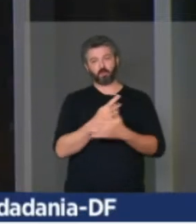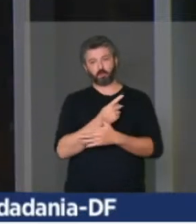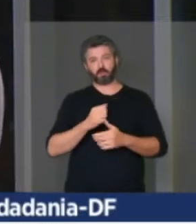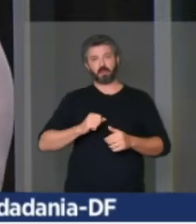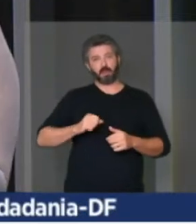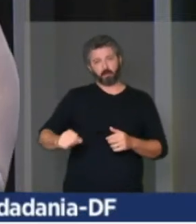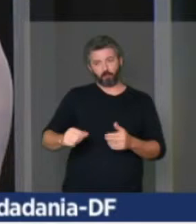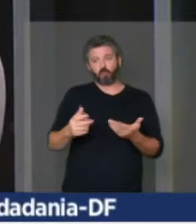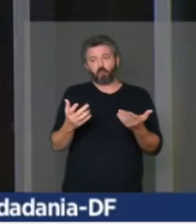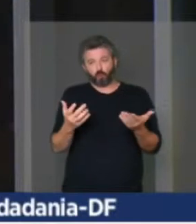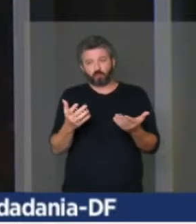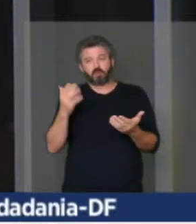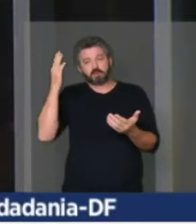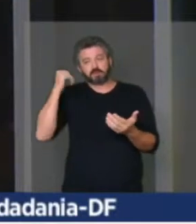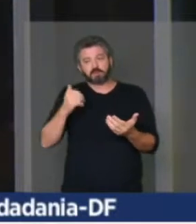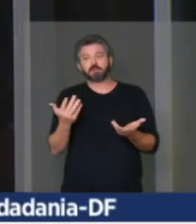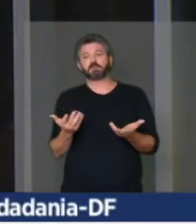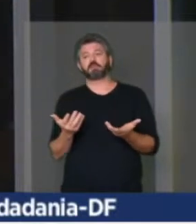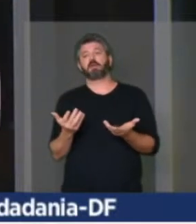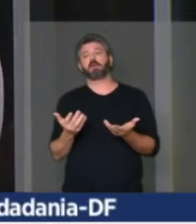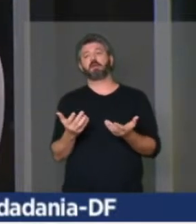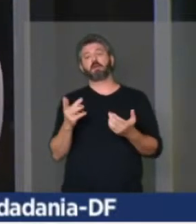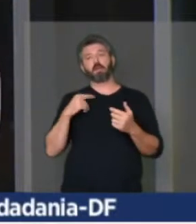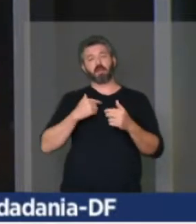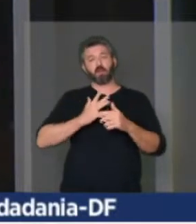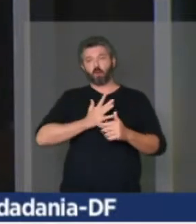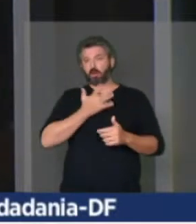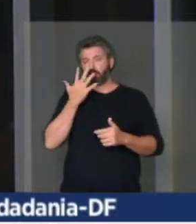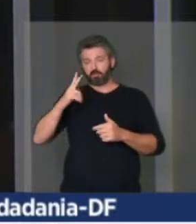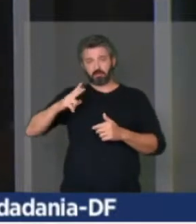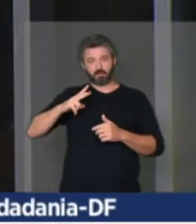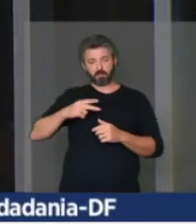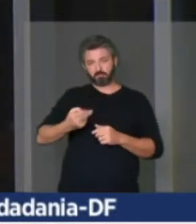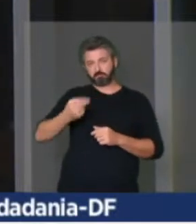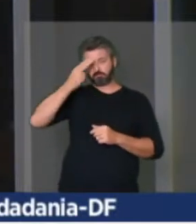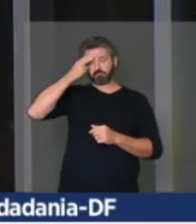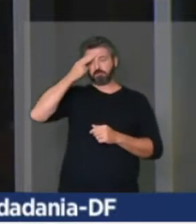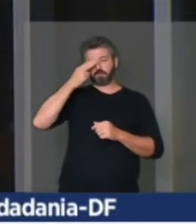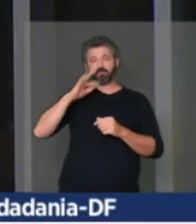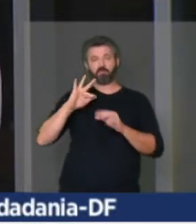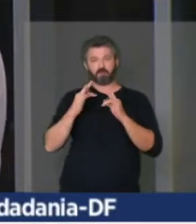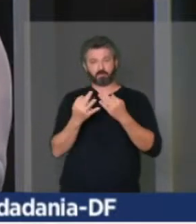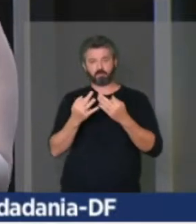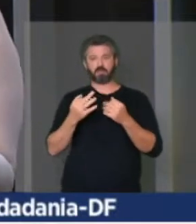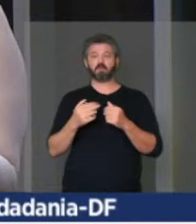NÃO SE NASCE É UMA PROMESSA E UMA ESPERANÇA FRUSTRADA. O RETORNO DA MULHER AO TRABALHO APÓS O PERÍODO DE DUAS